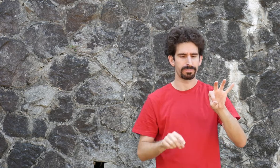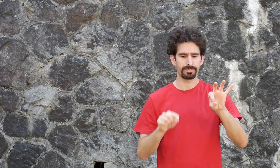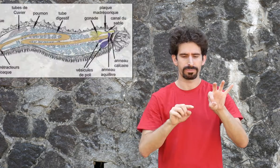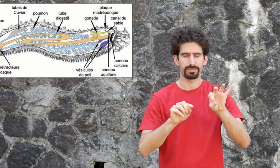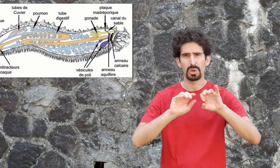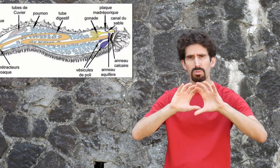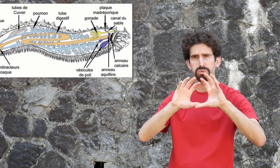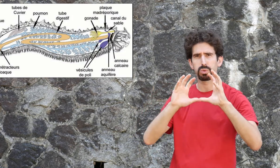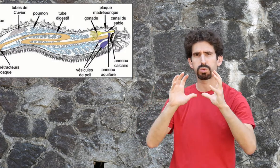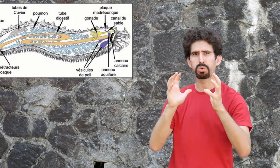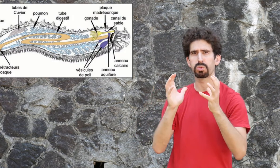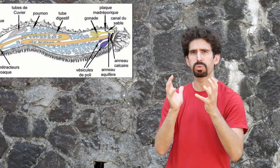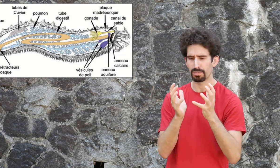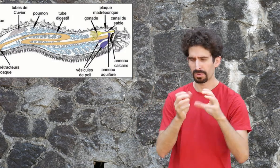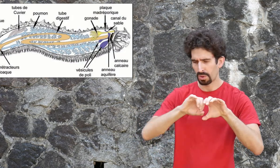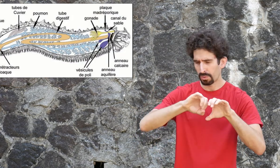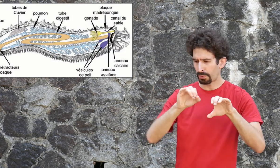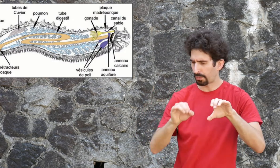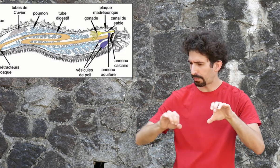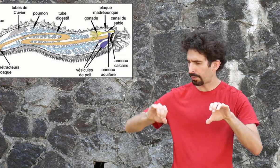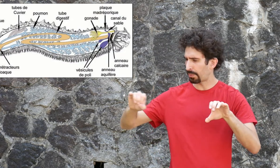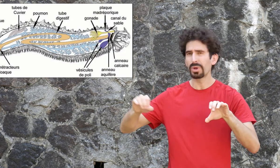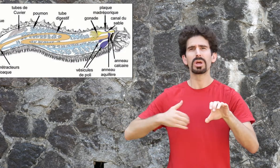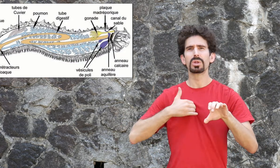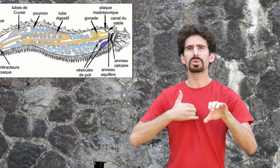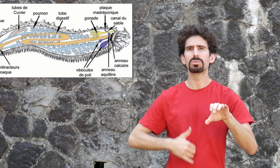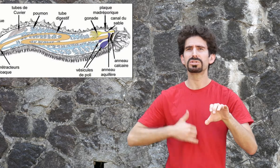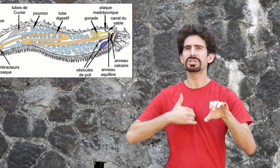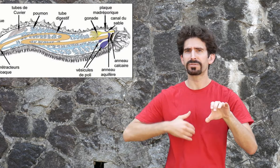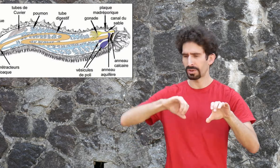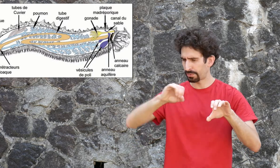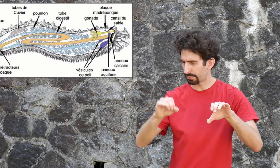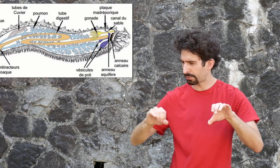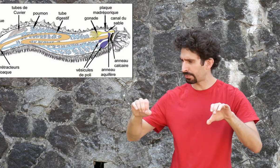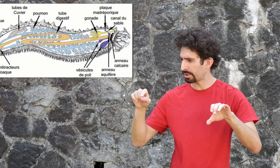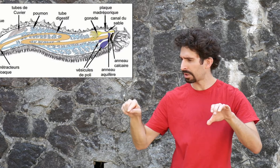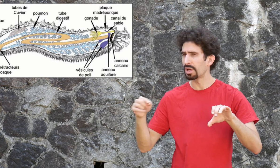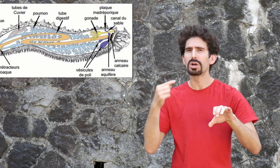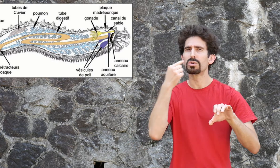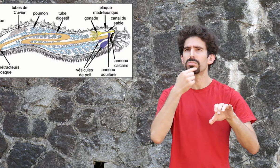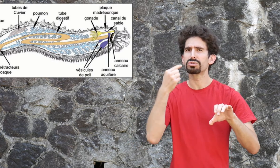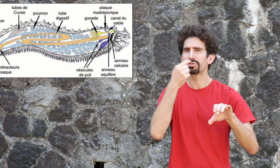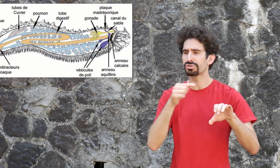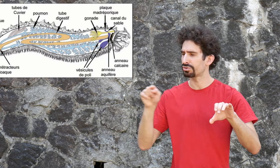Derrière l'anus se trouve le cloaque relié au tube digestif et à la bouche